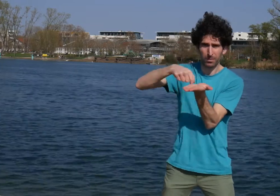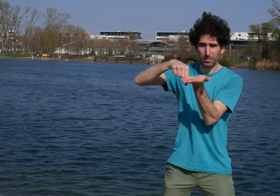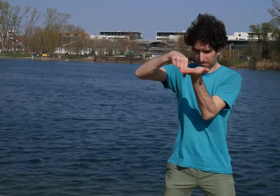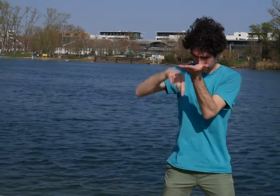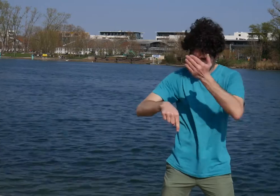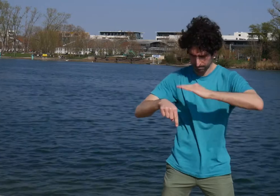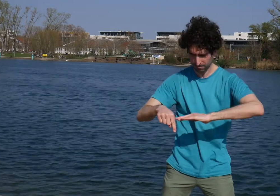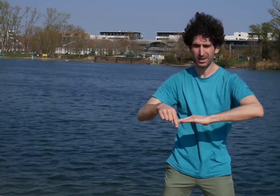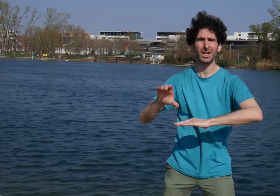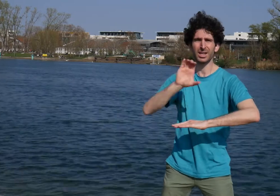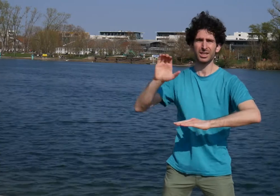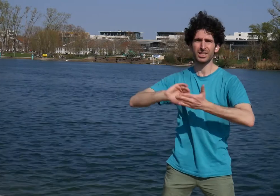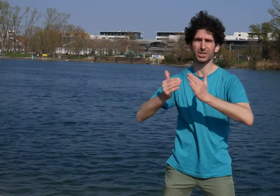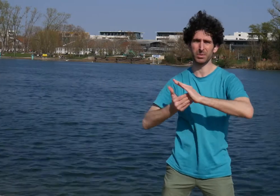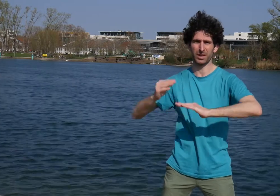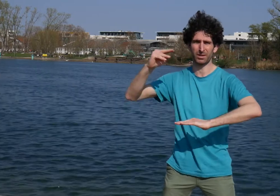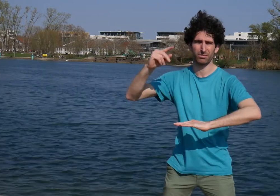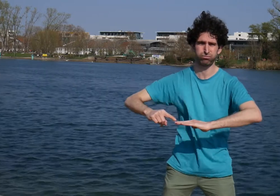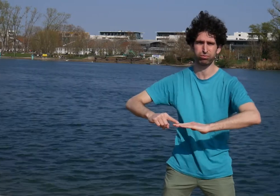à 100 m de profondeur.